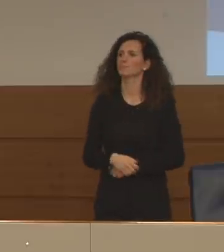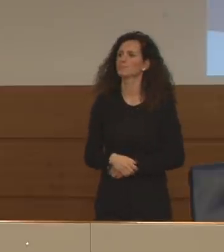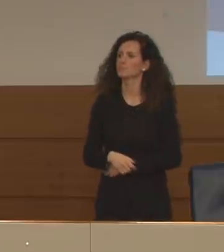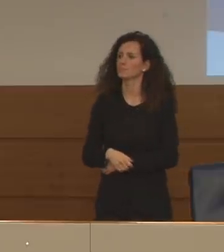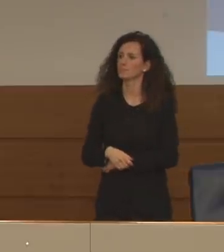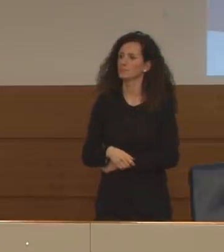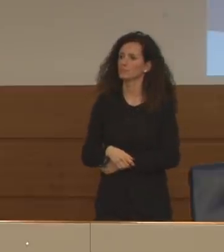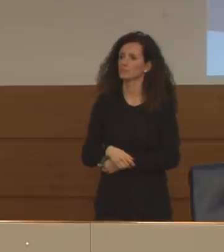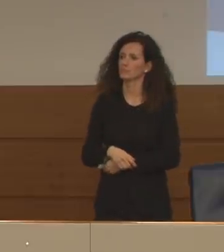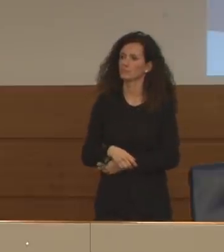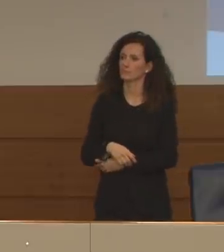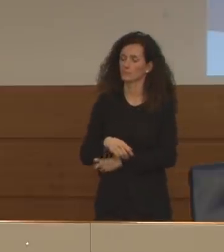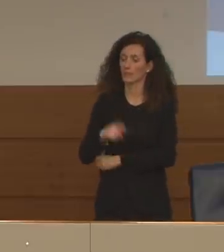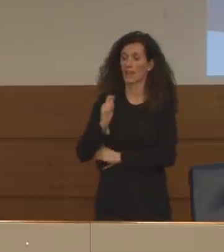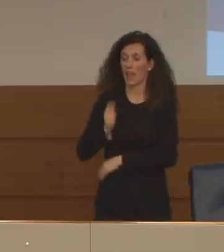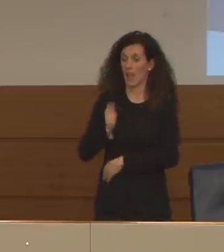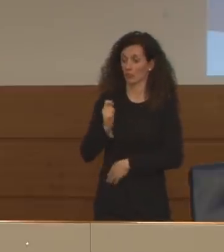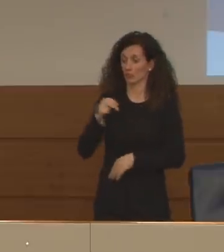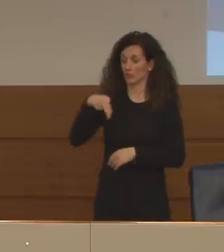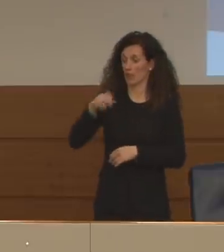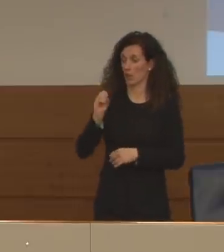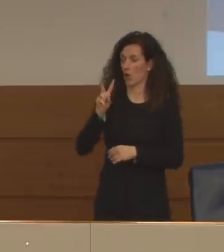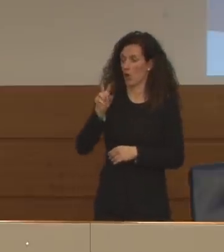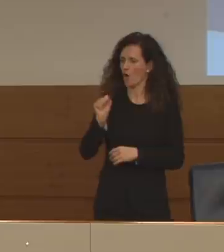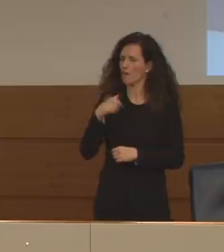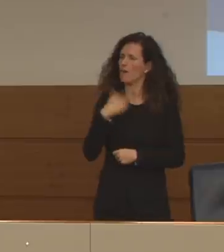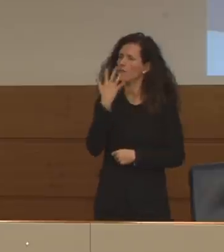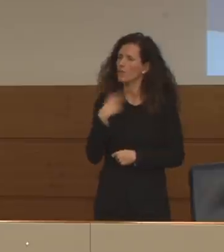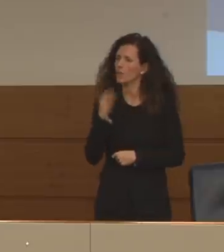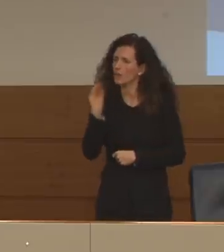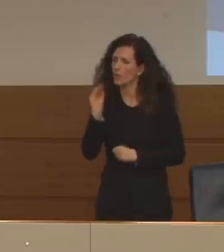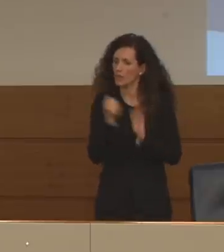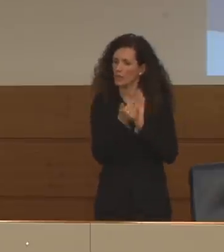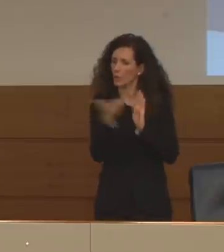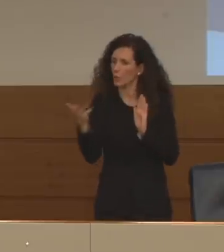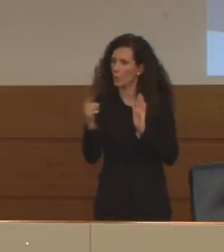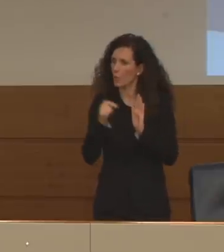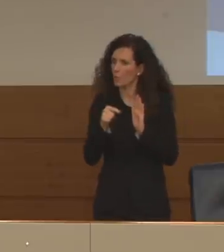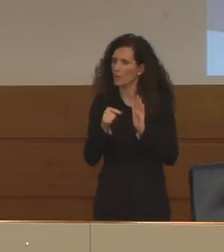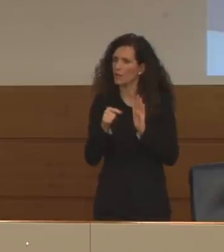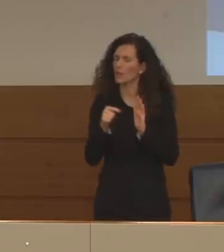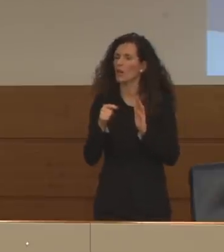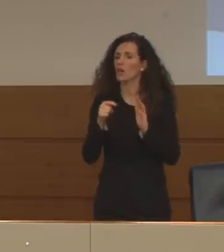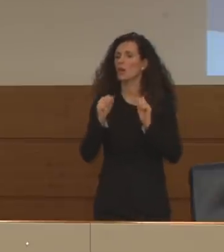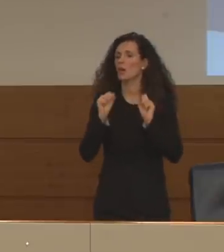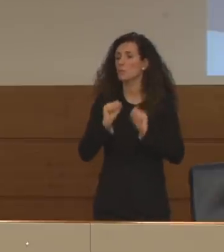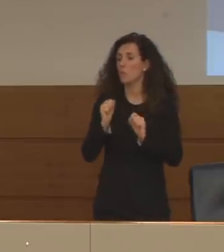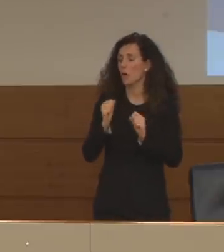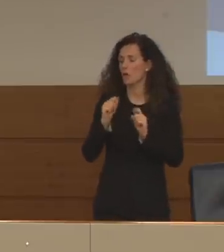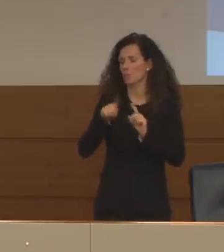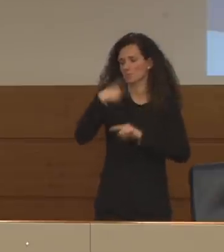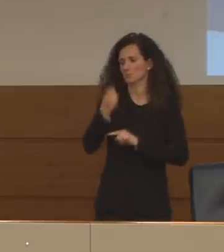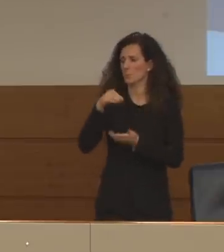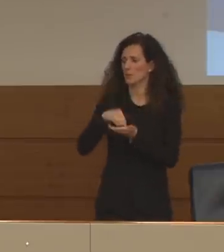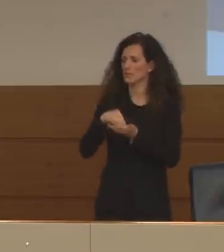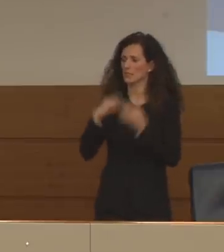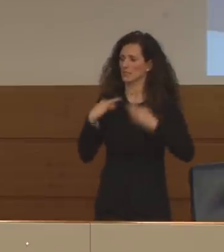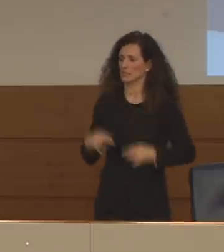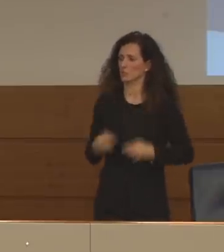(domanda giornalista) Giuliano Bormioli Agenzia Nova, avrei voluto chiedere di numeri ma lo farò in presenza dell'Istituto Superiore, intanto vorrei chiedere al dottor Borrelli